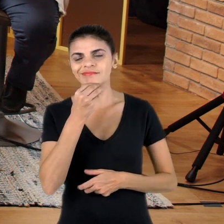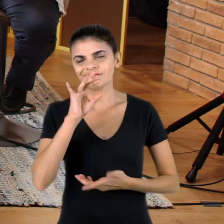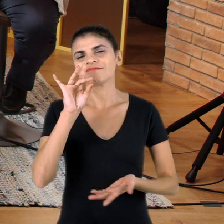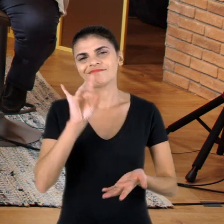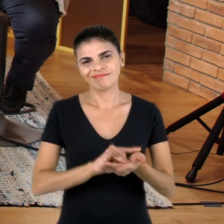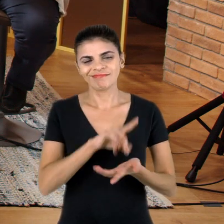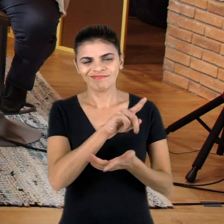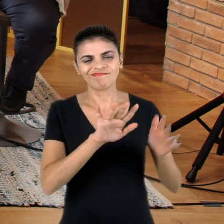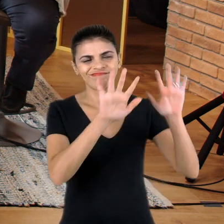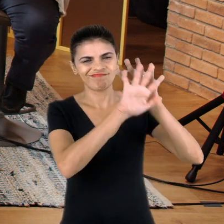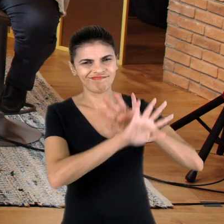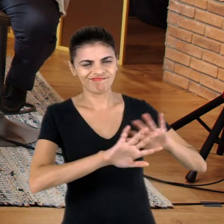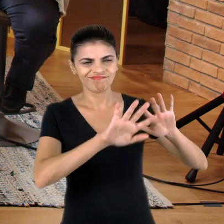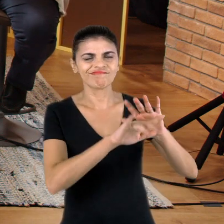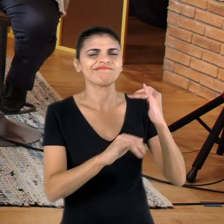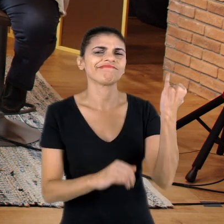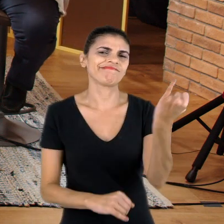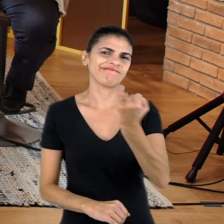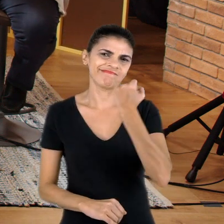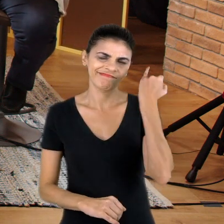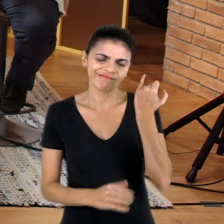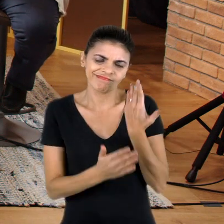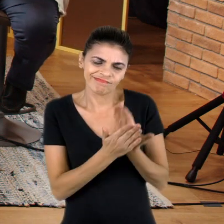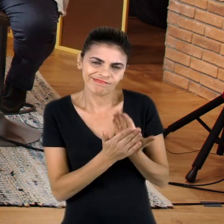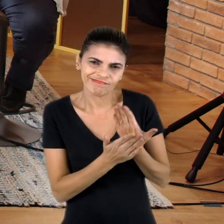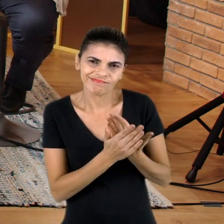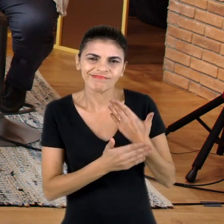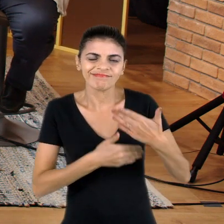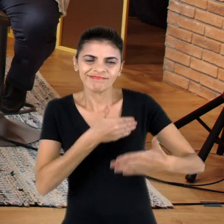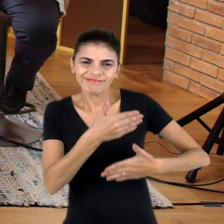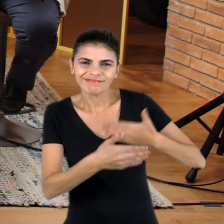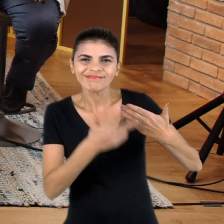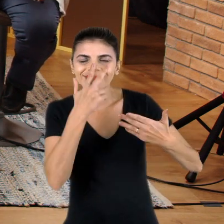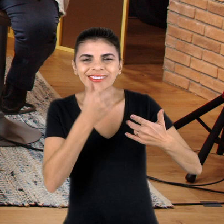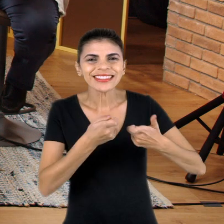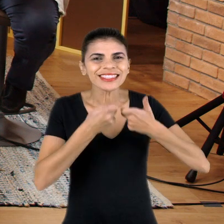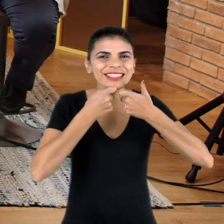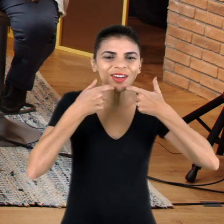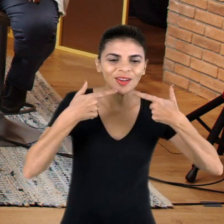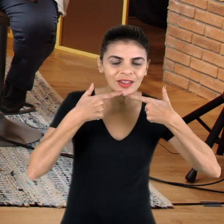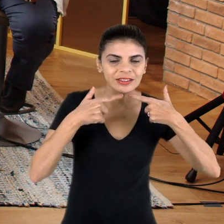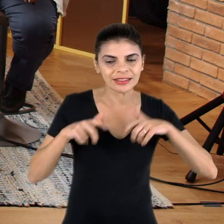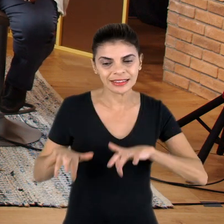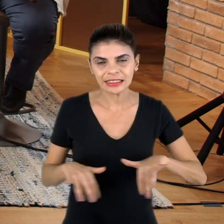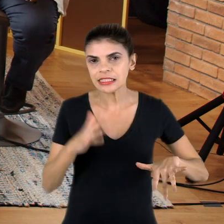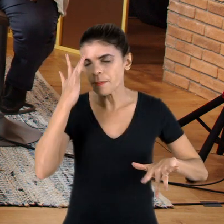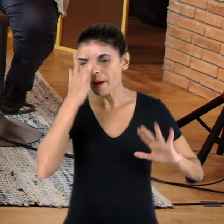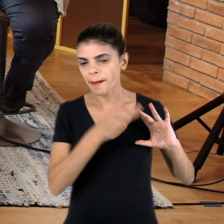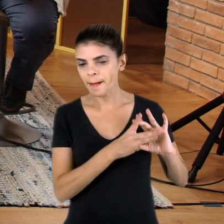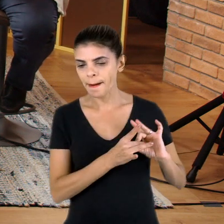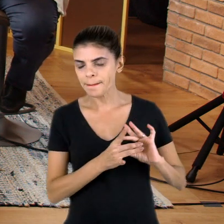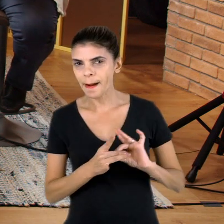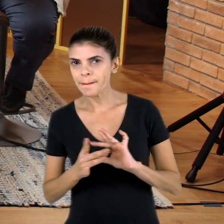É muito importante estudar. - Esse "sorriso" aqui, né? É, entender, saber montar os acordes, a fazer as cadências, né,